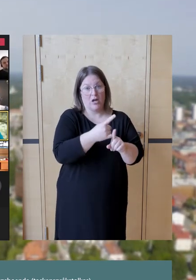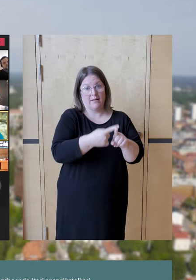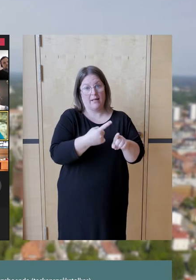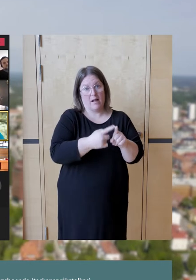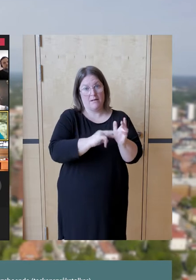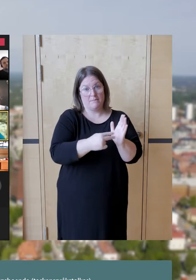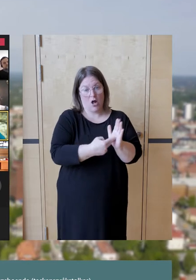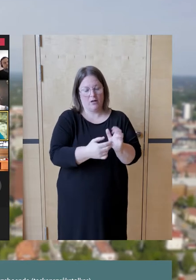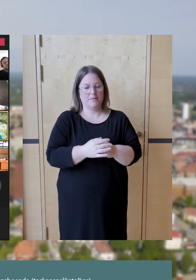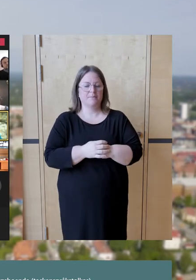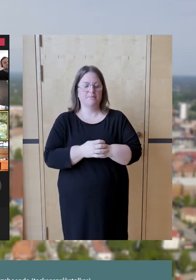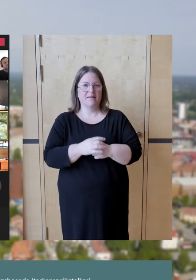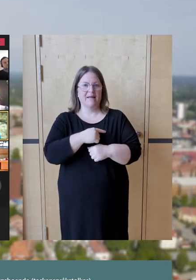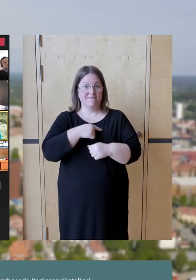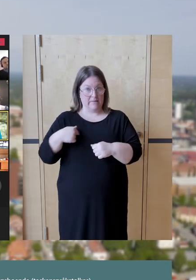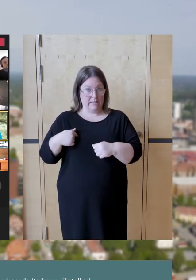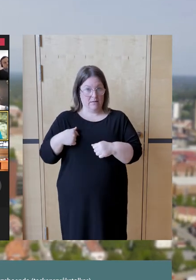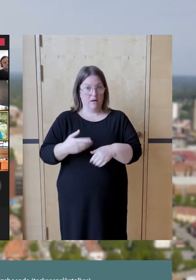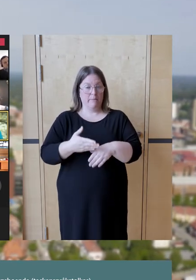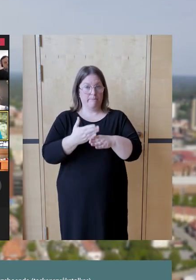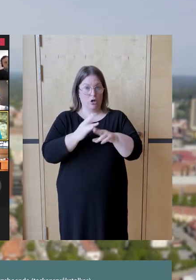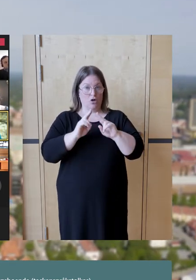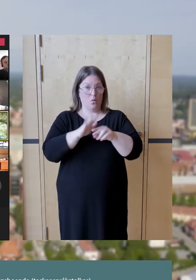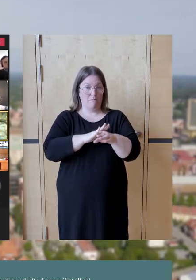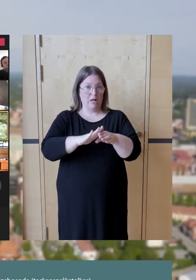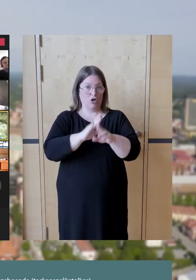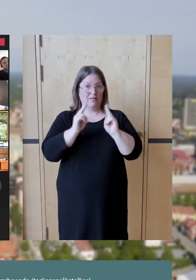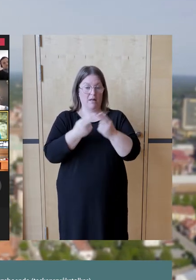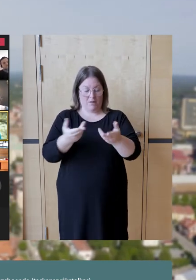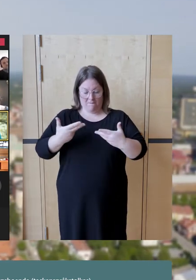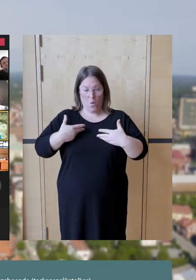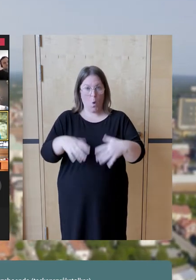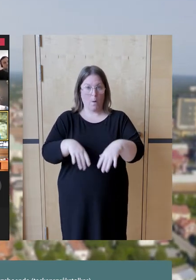Alltså i benen den också uppdraget att Detaljplanerat tomten bredvid